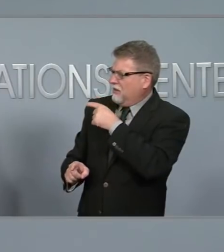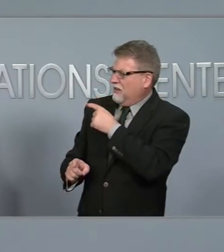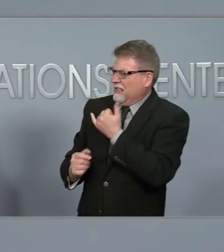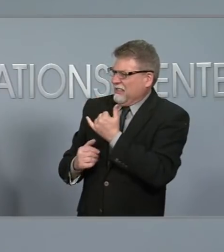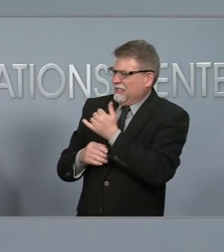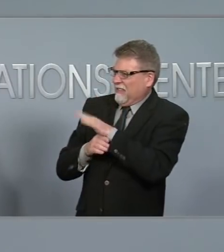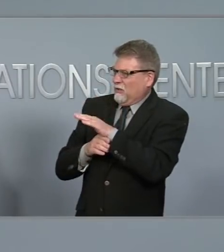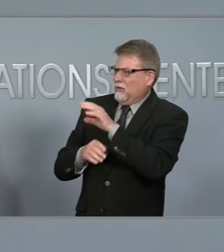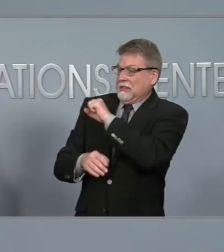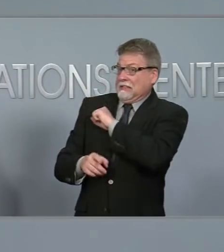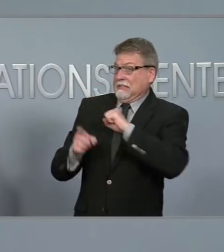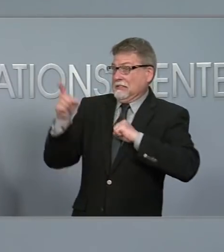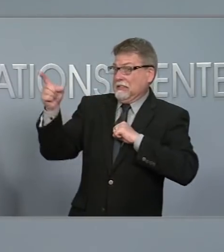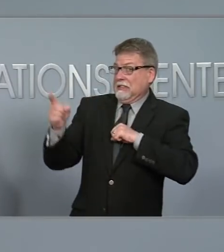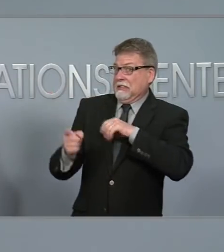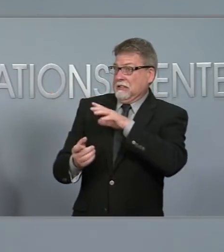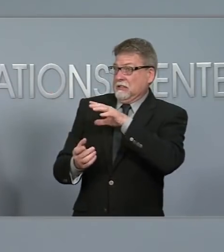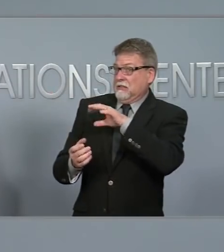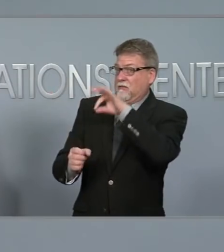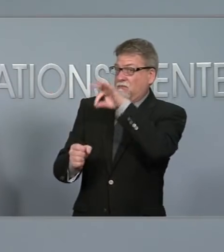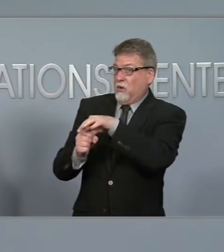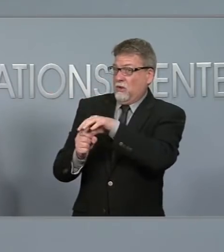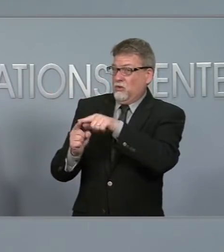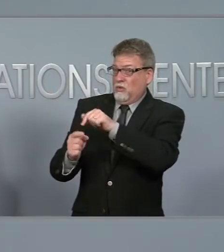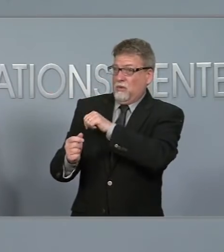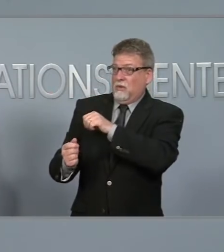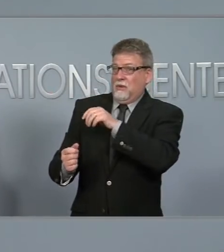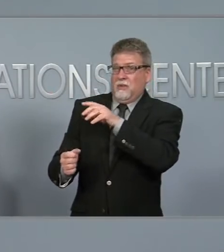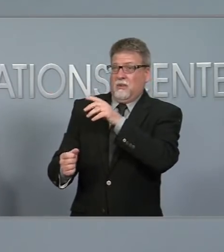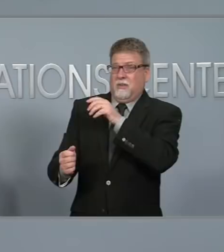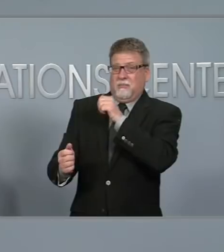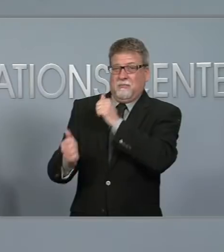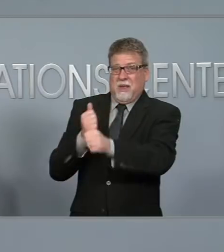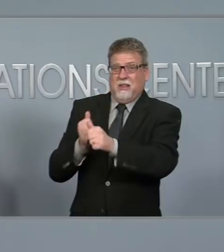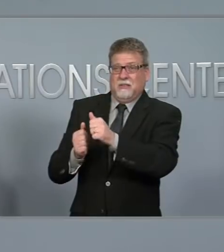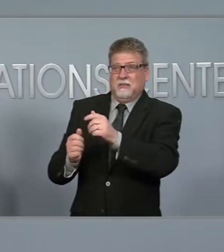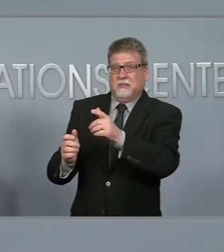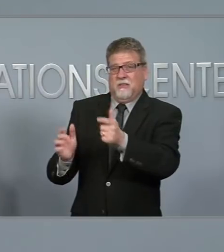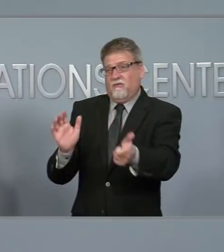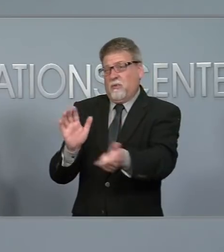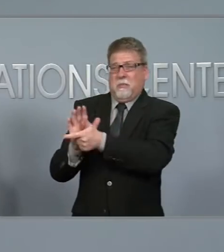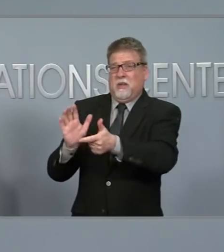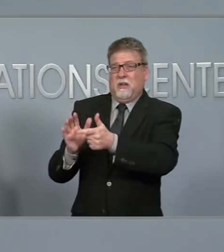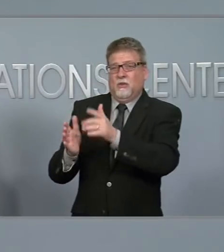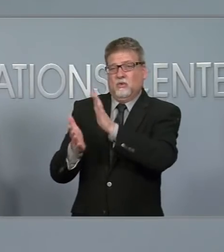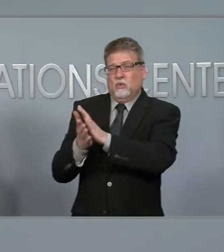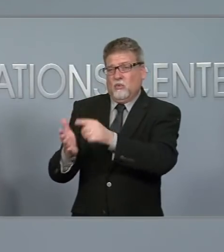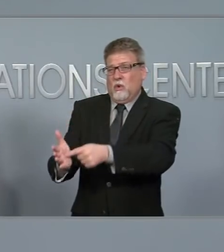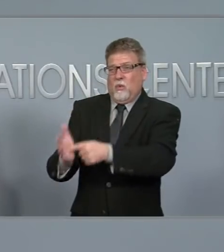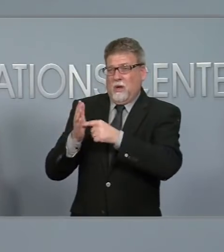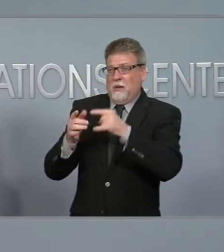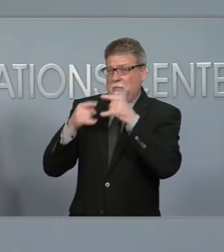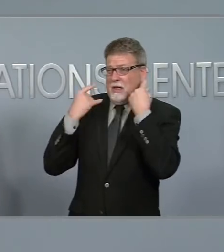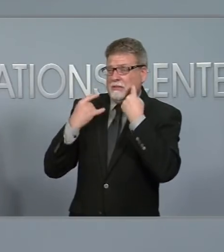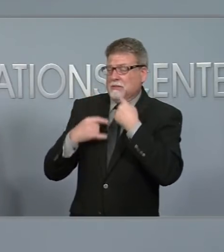van a tomar en cuenta, y creo